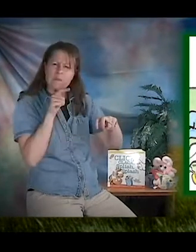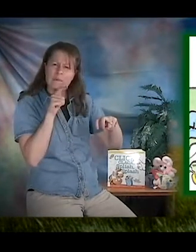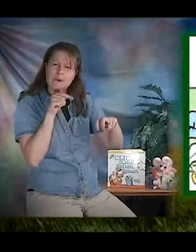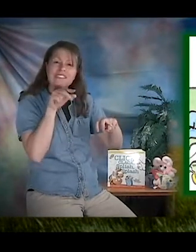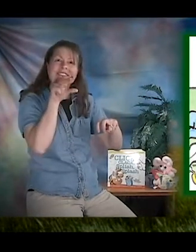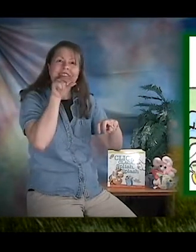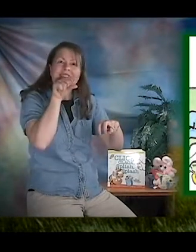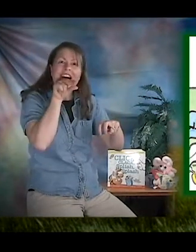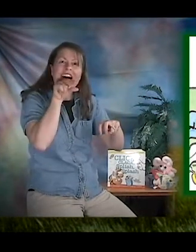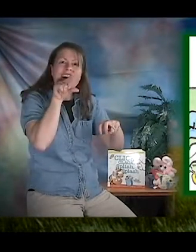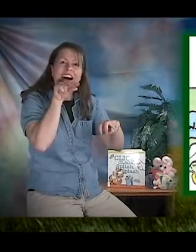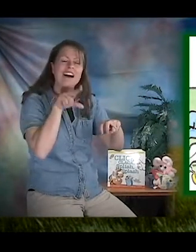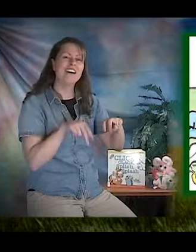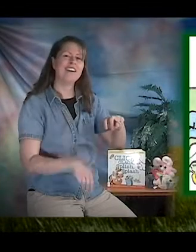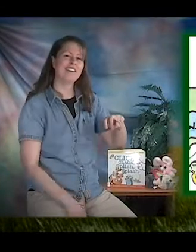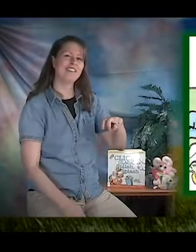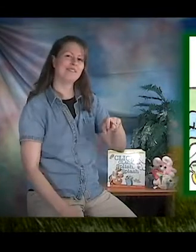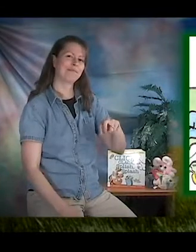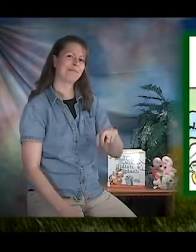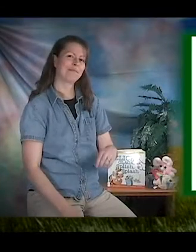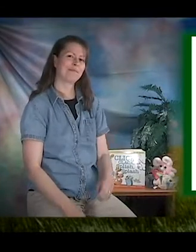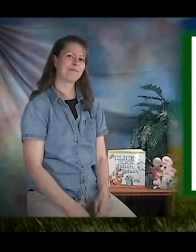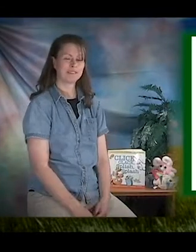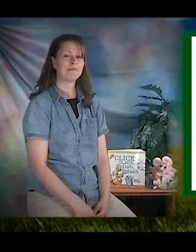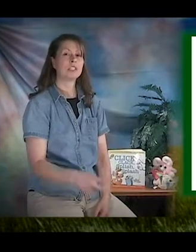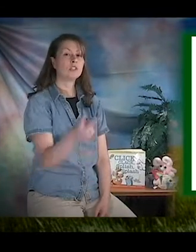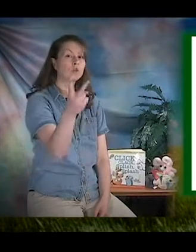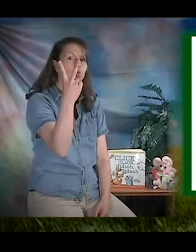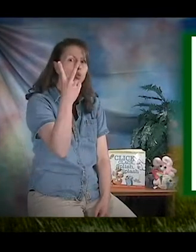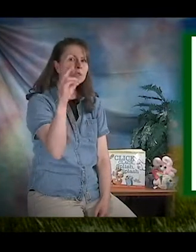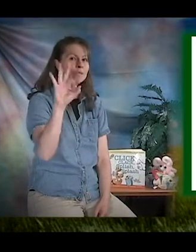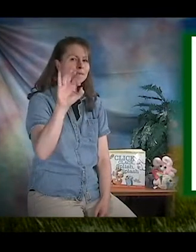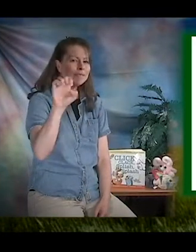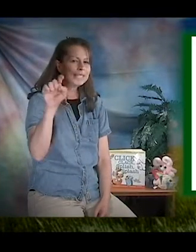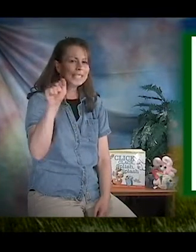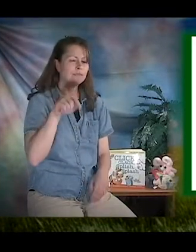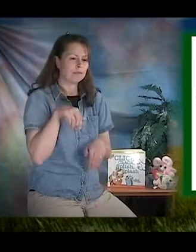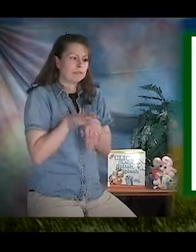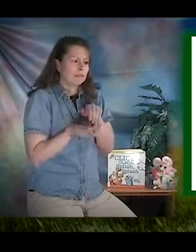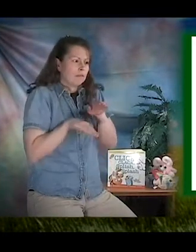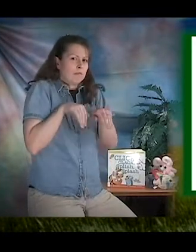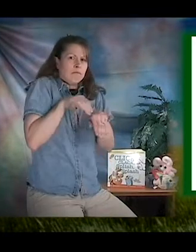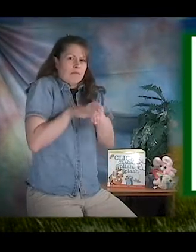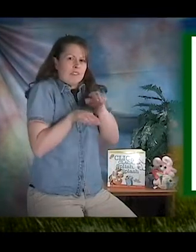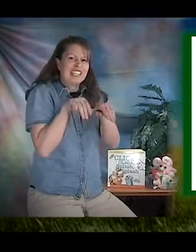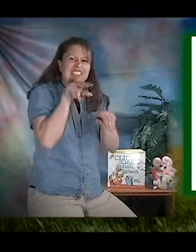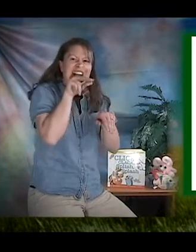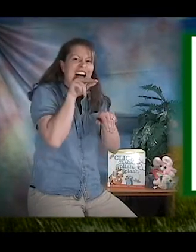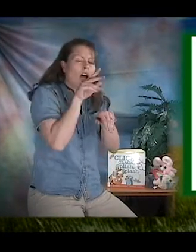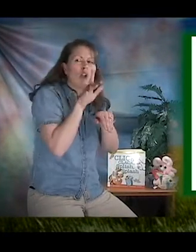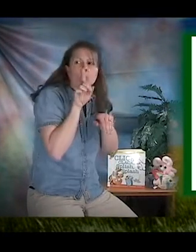Aquí viene el pato. Dos pies arrastrándose.